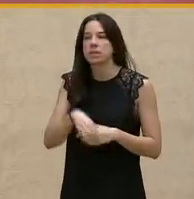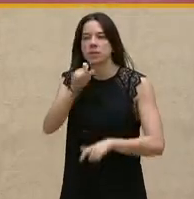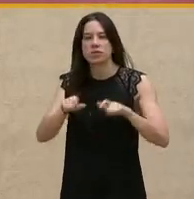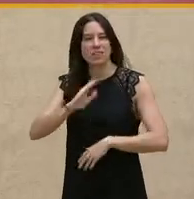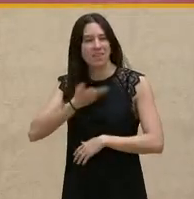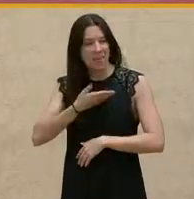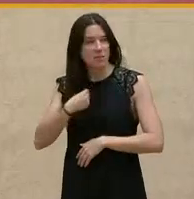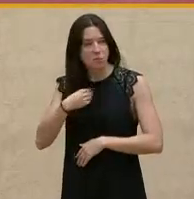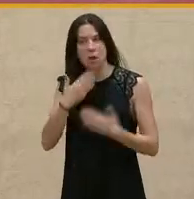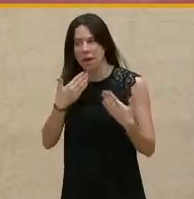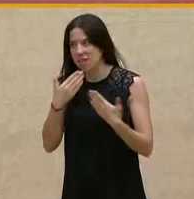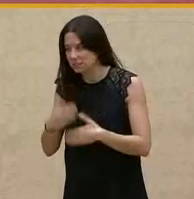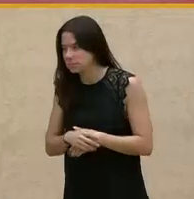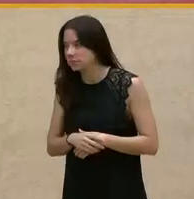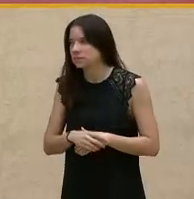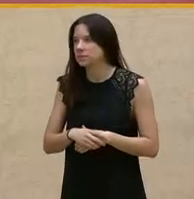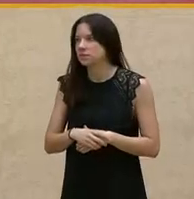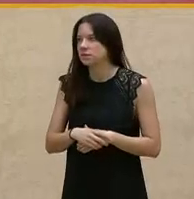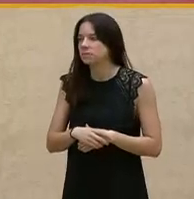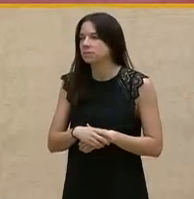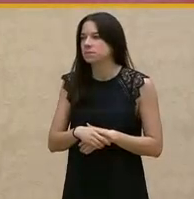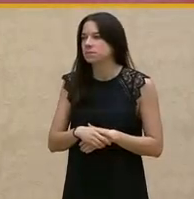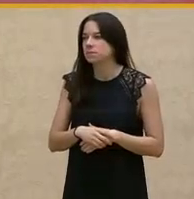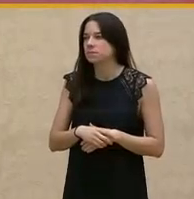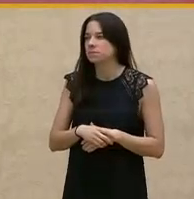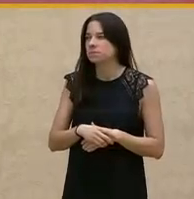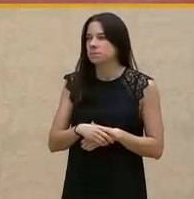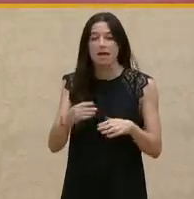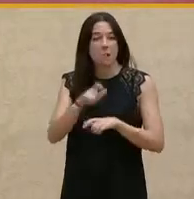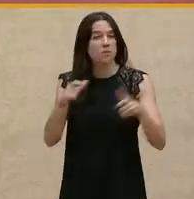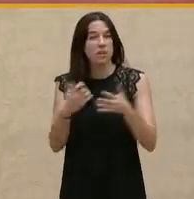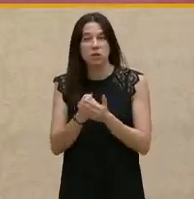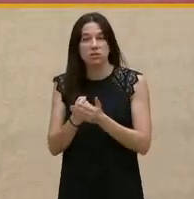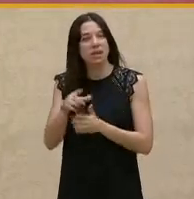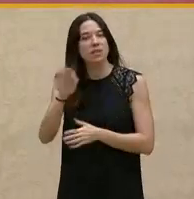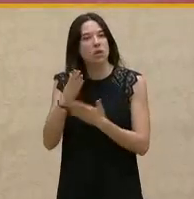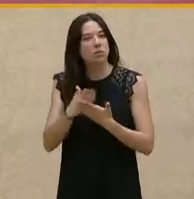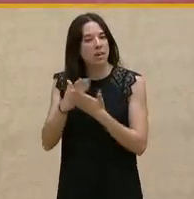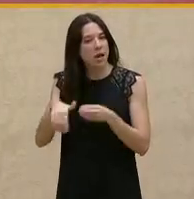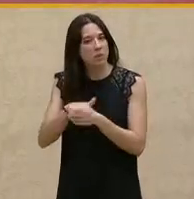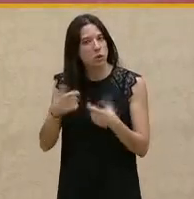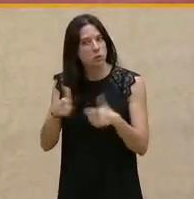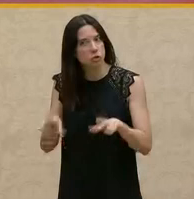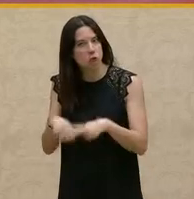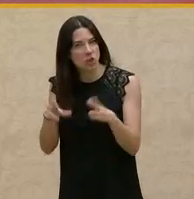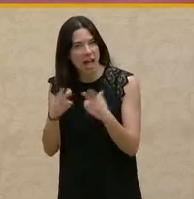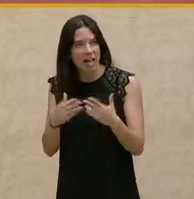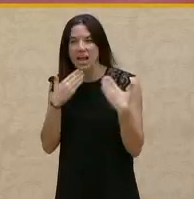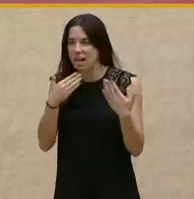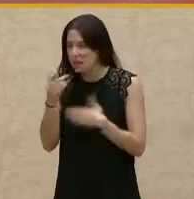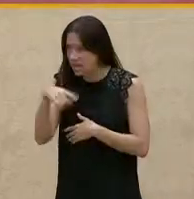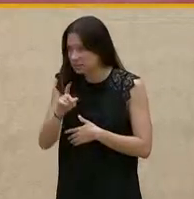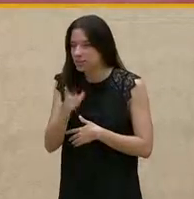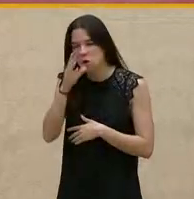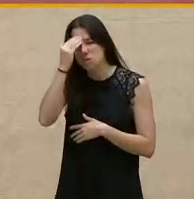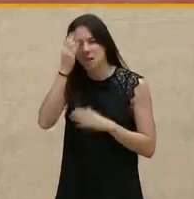a la gente que ha decidido estudiar en lo social y que creo que se llevan una